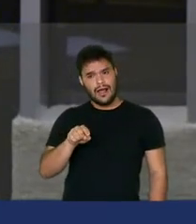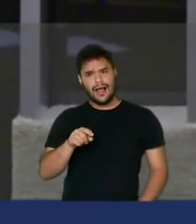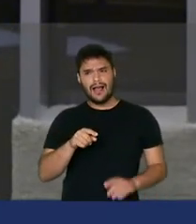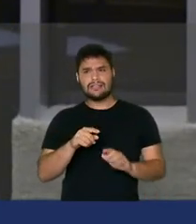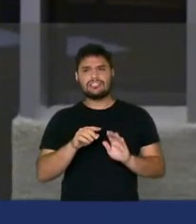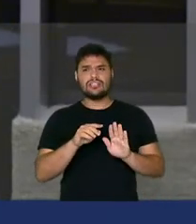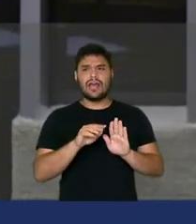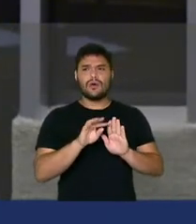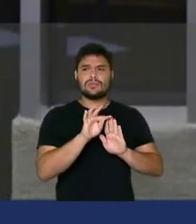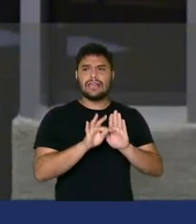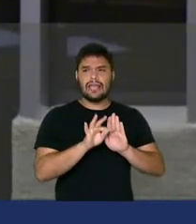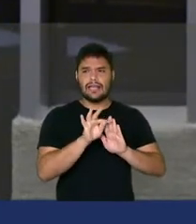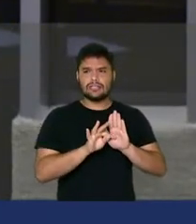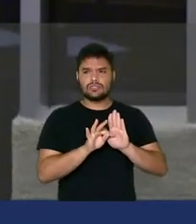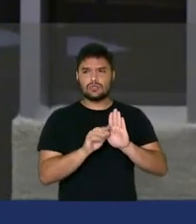BORGES, QUE ... EMENDA DE REDAÇÃO, TIRA LÁ UMA